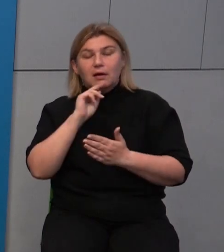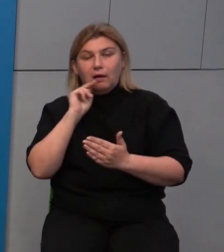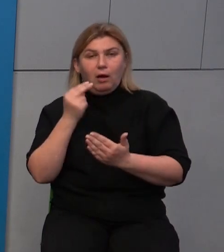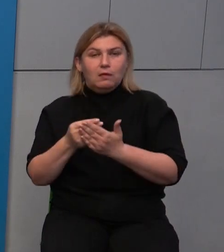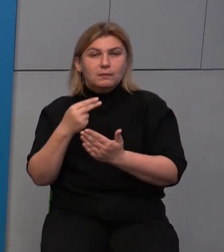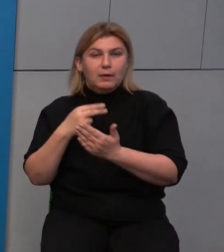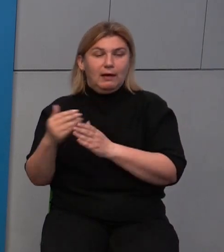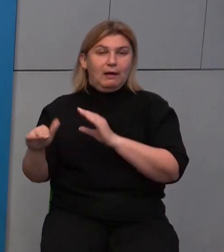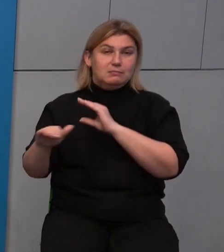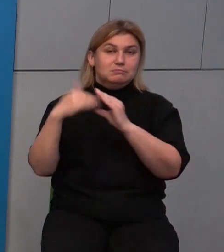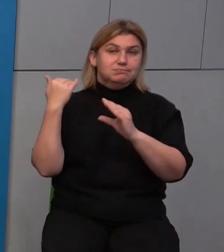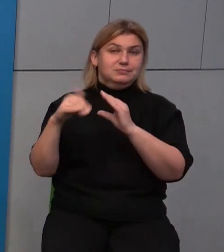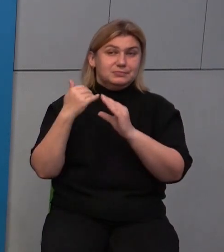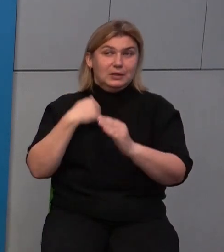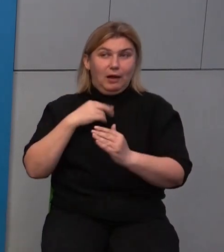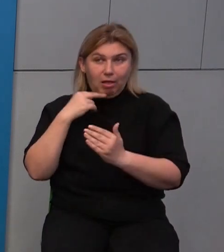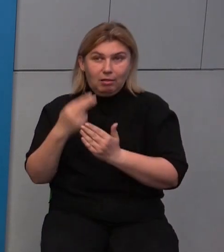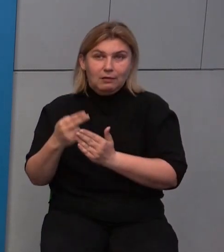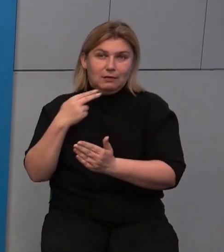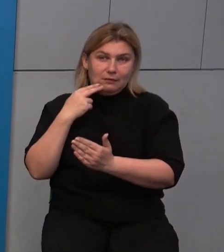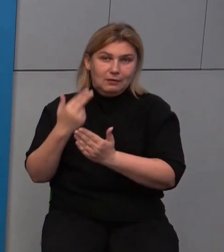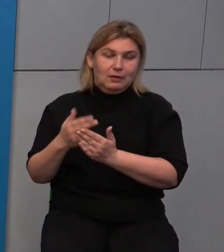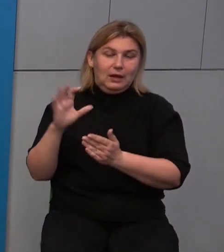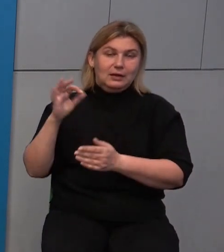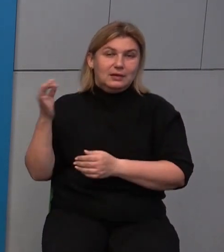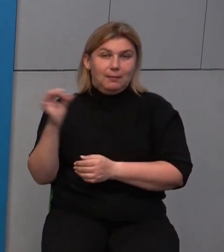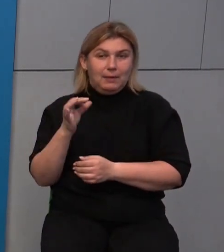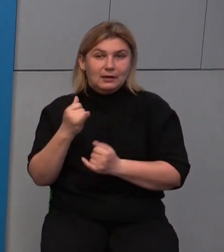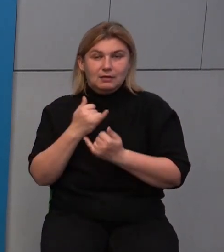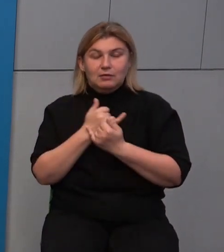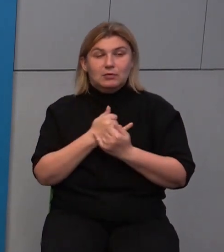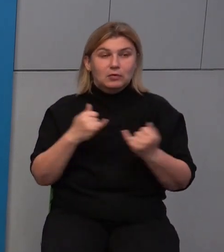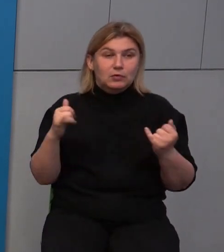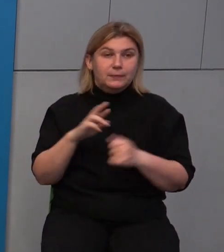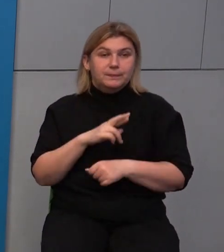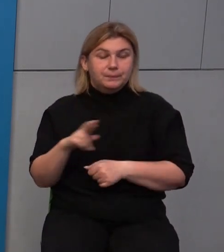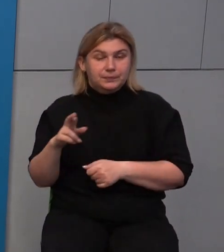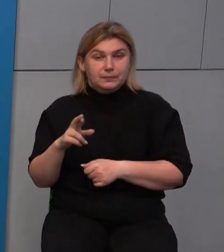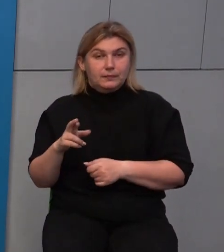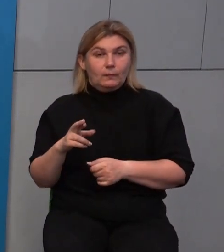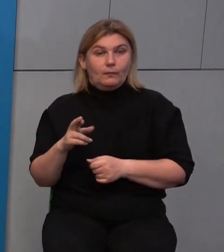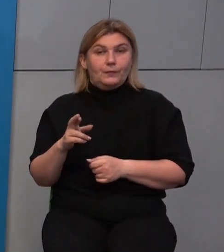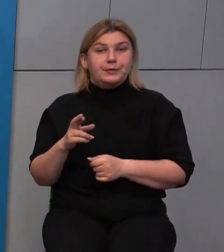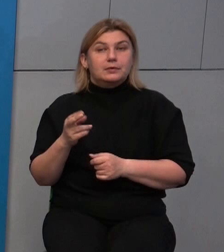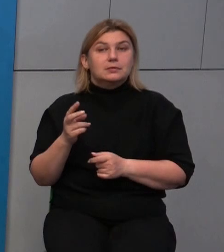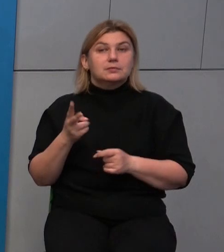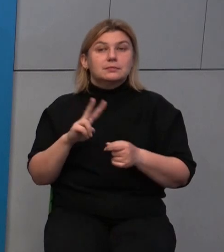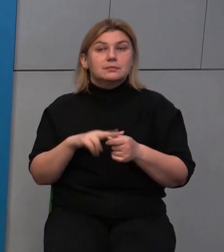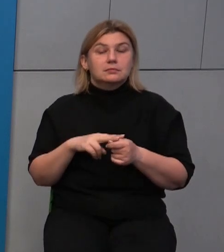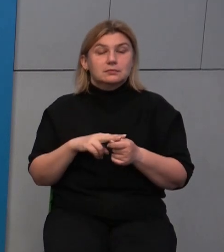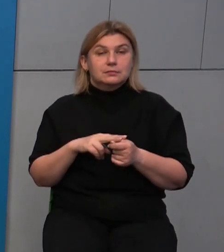maile, smsy i różne rzeczy, które po prostu to wywołało,